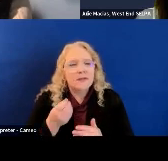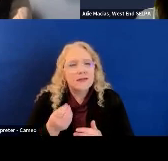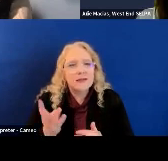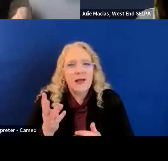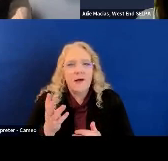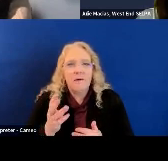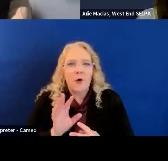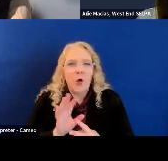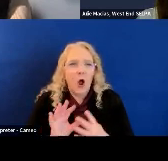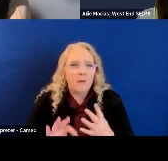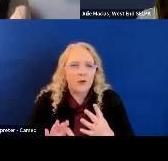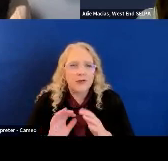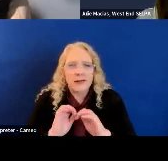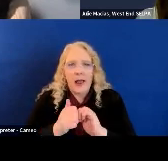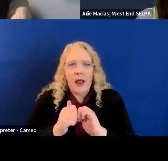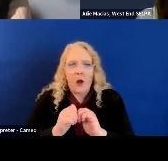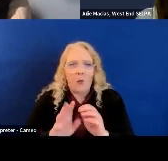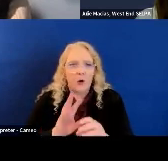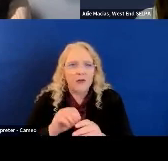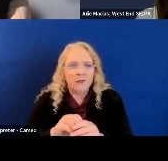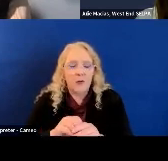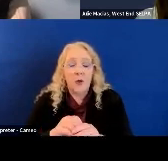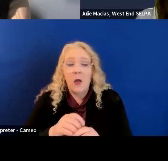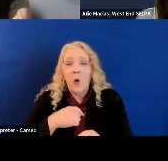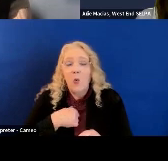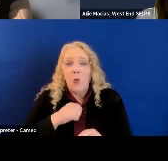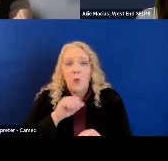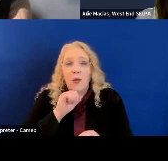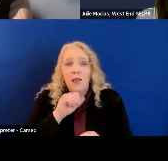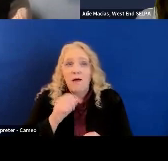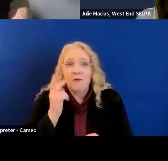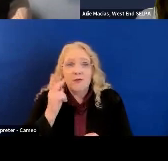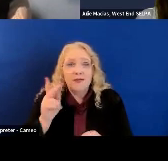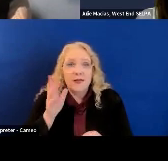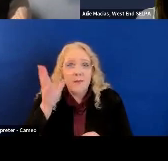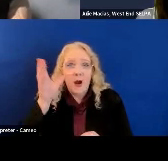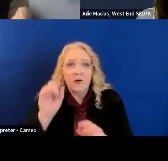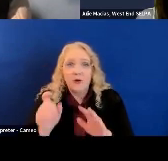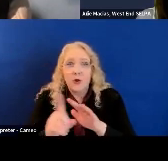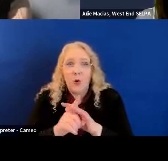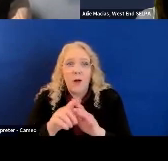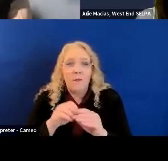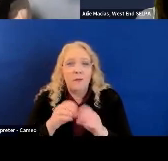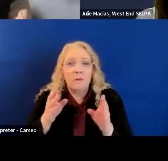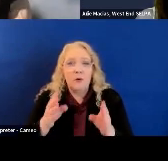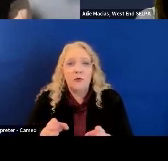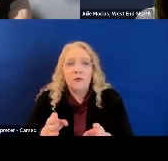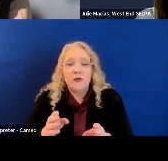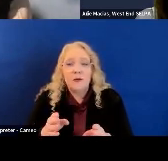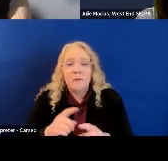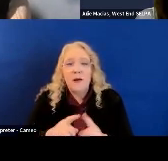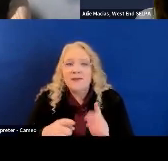para que los padres participen en el proceso de IEP hay muchas opciones para participar, nos encantaría ver a los padres en persona pero a veces eso no es posible